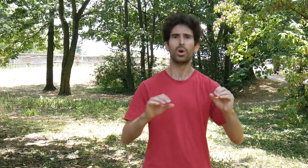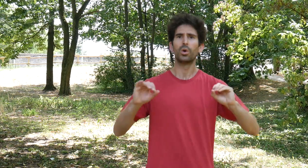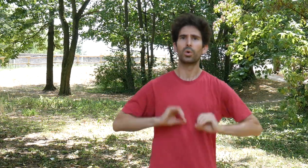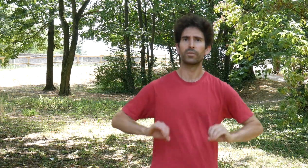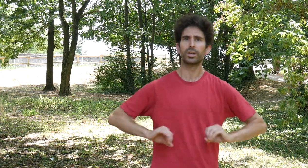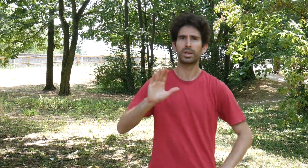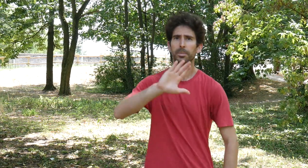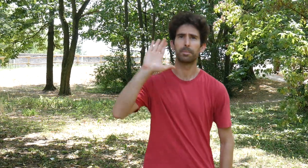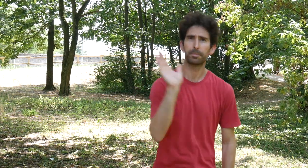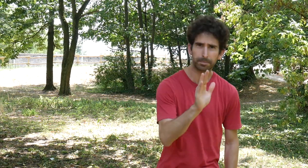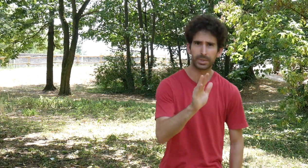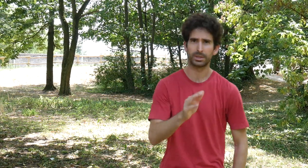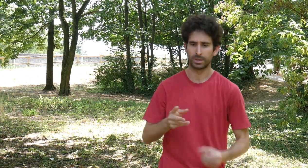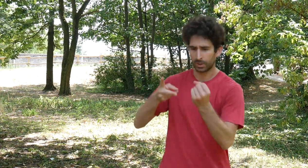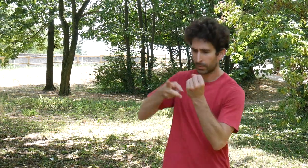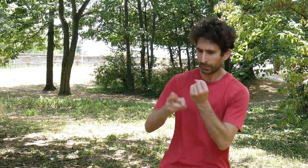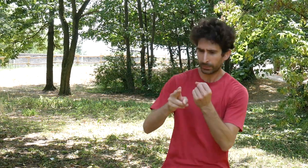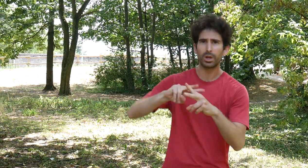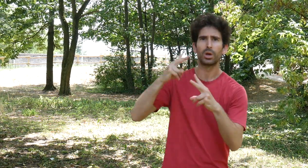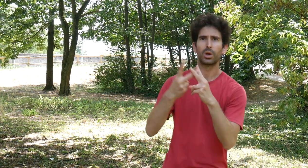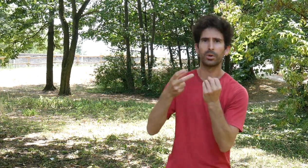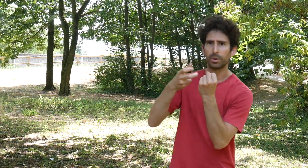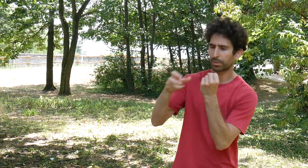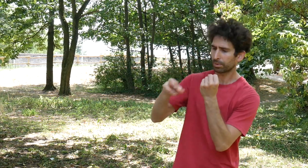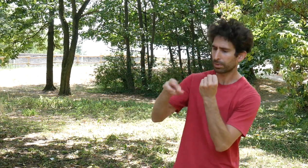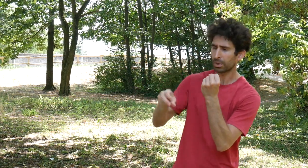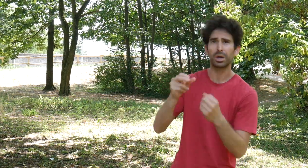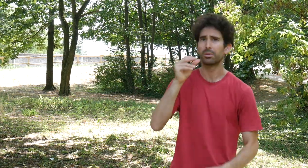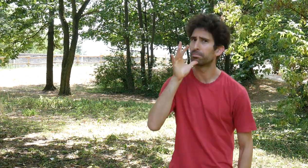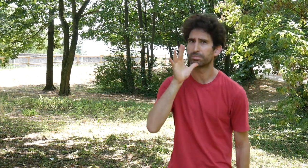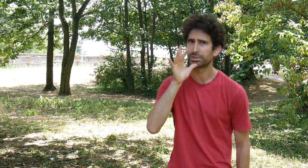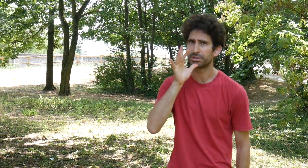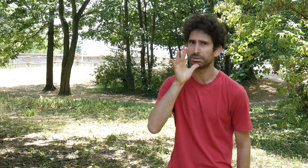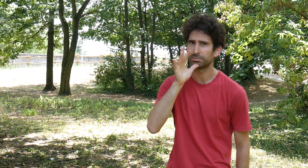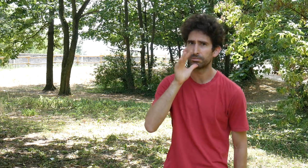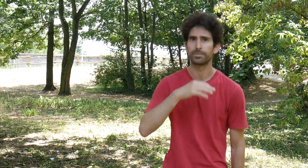Les ouvrières, elles, sont stériles et ne peuvent pas pondre d'oeufs.